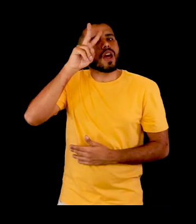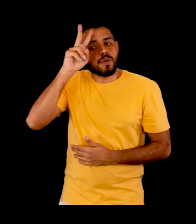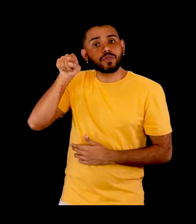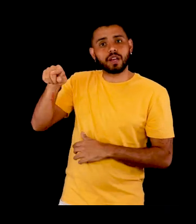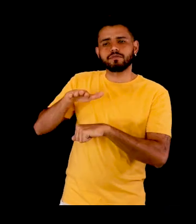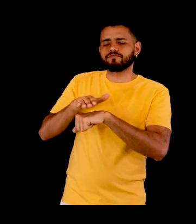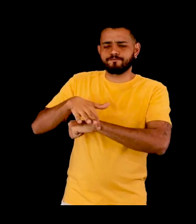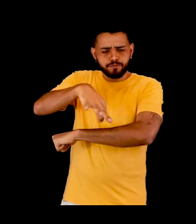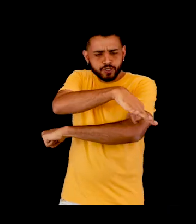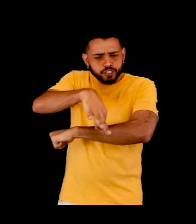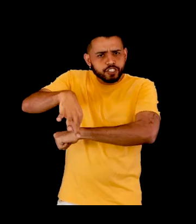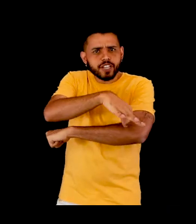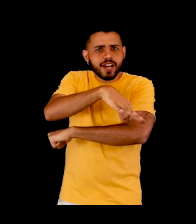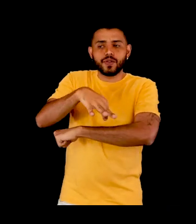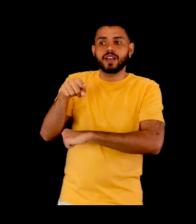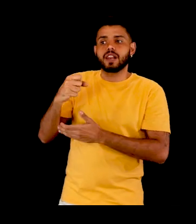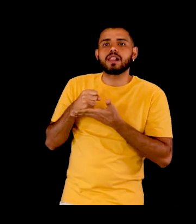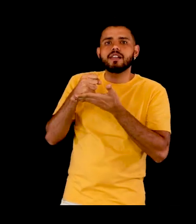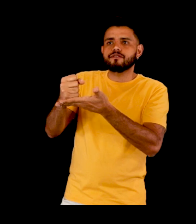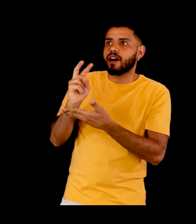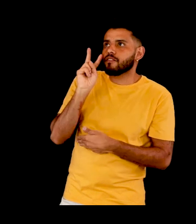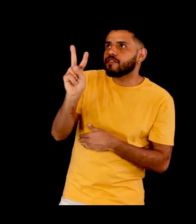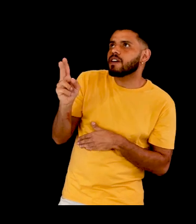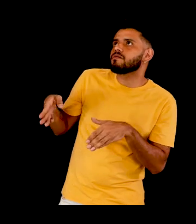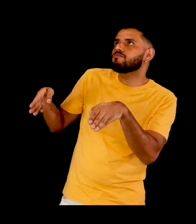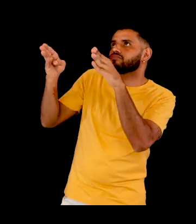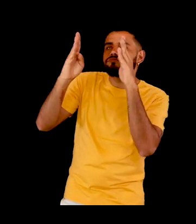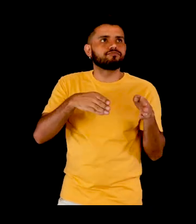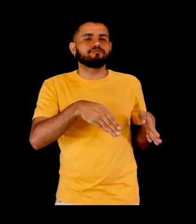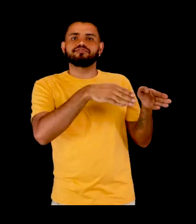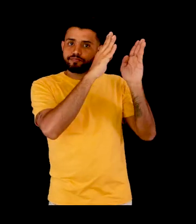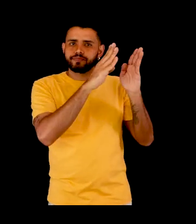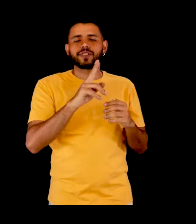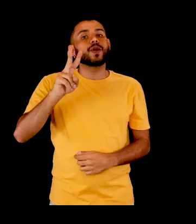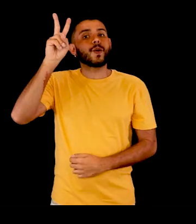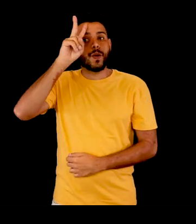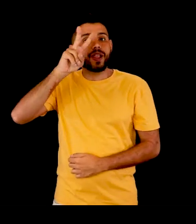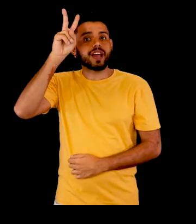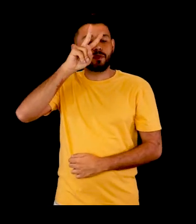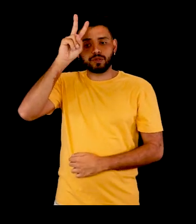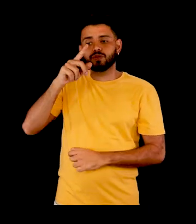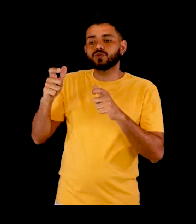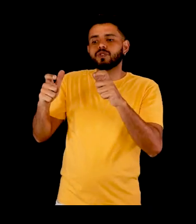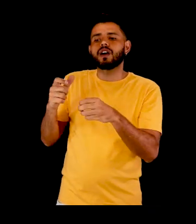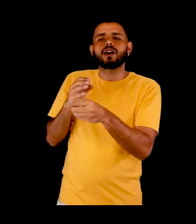me lembro de ele me levar para ver a obra, me lembro muito bem da Cidade Monções,